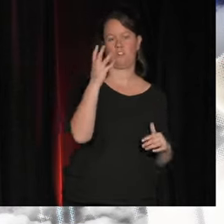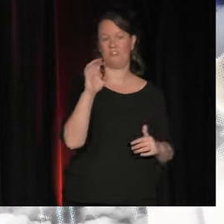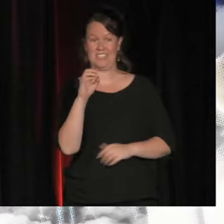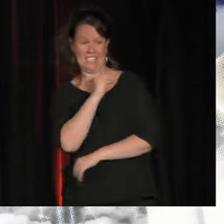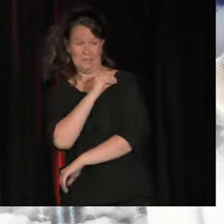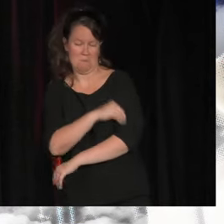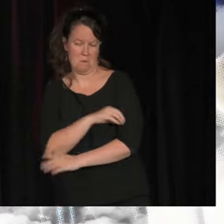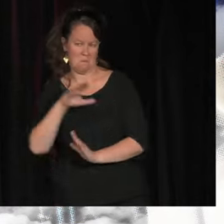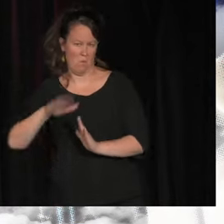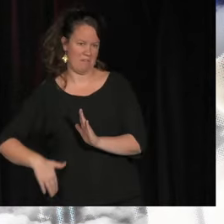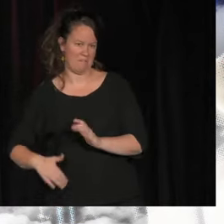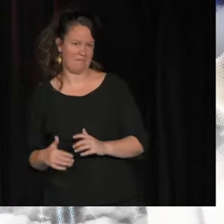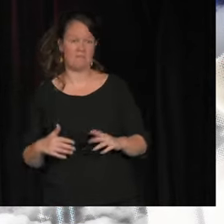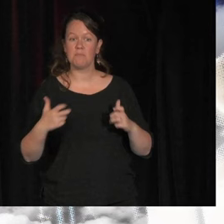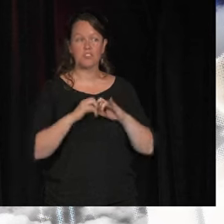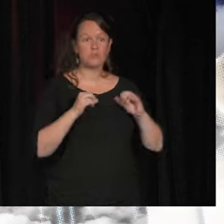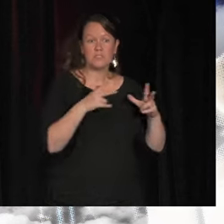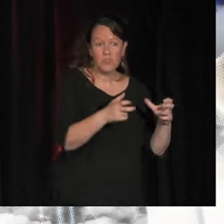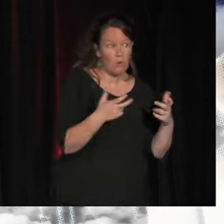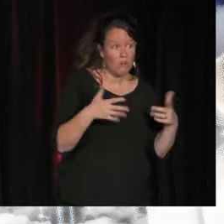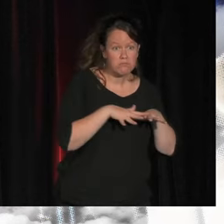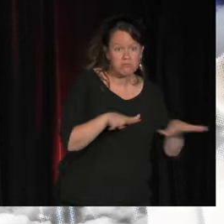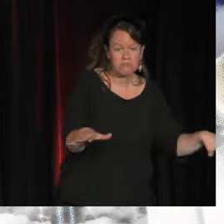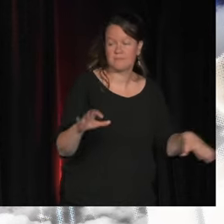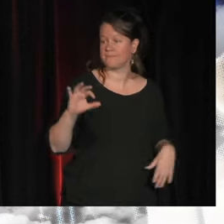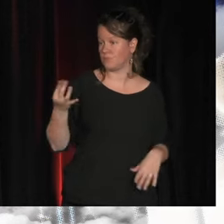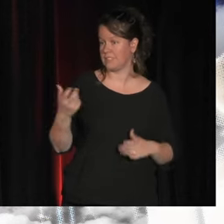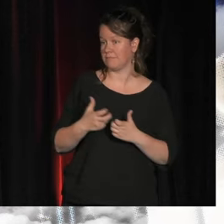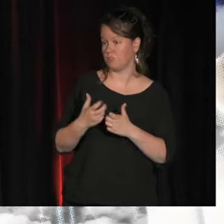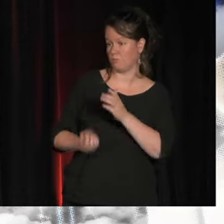des choses qu'on fait déjà dans le jeu vidéo, tu vois. On peut prendre l'exemple du nouveau Blizzard qui s'appelle Riot,